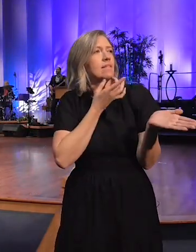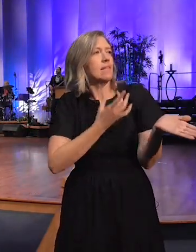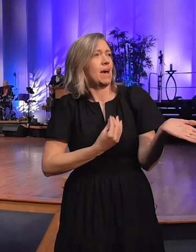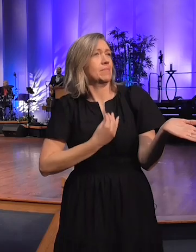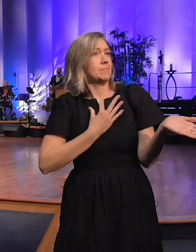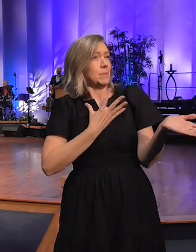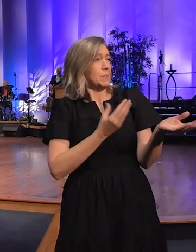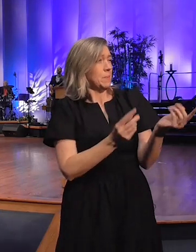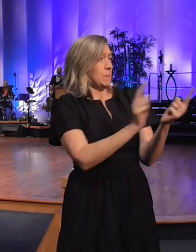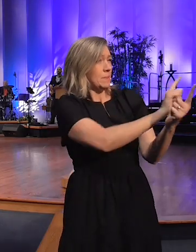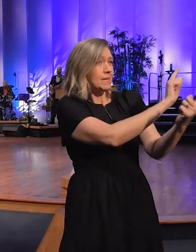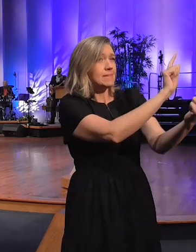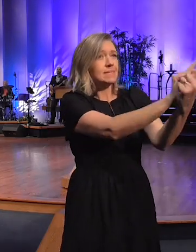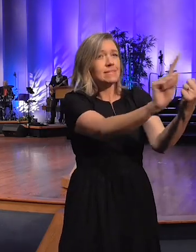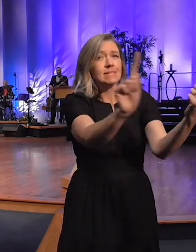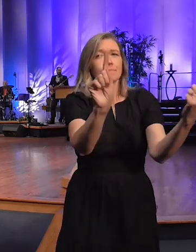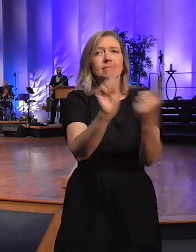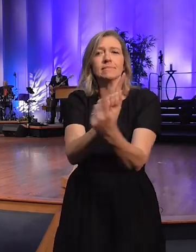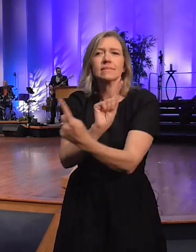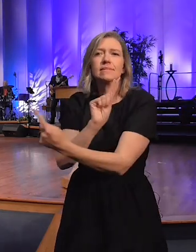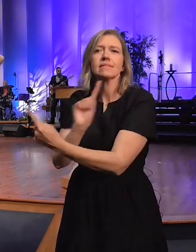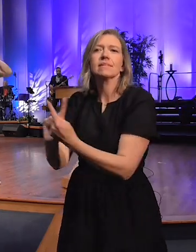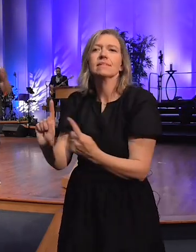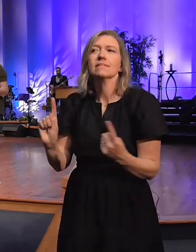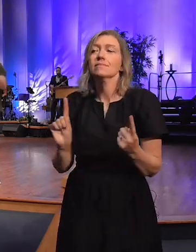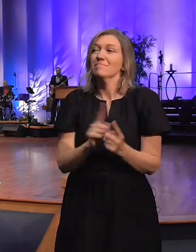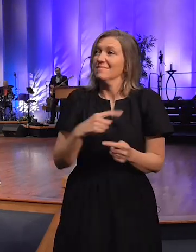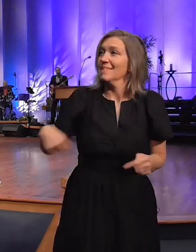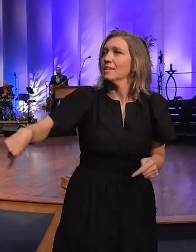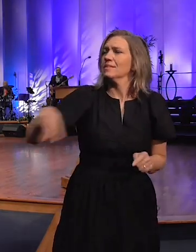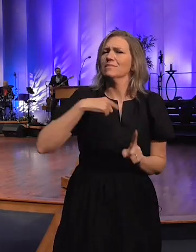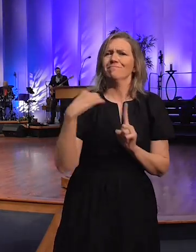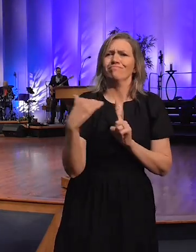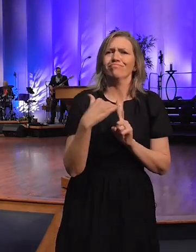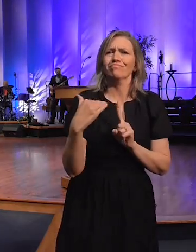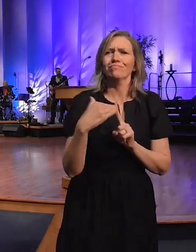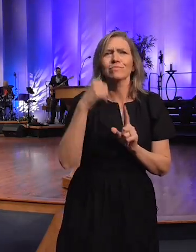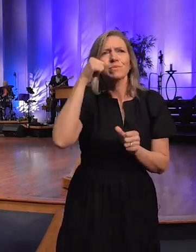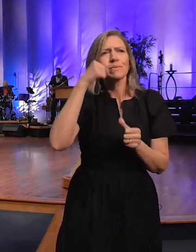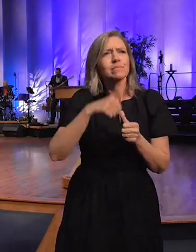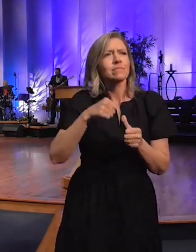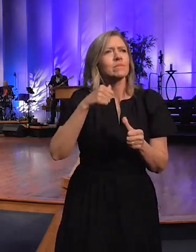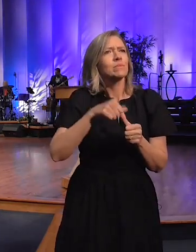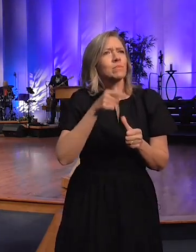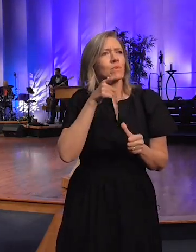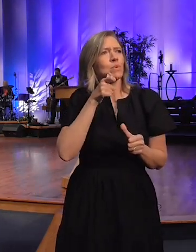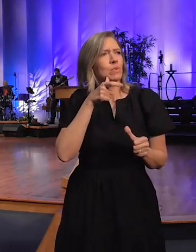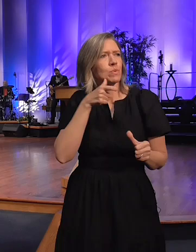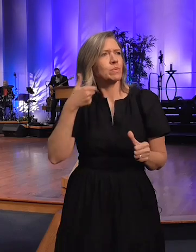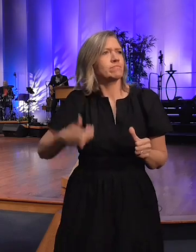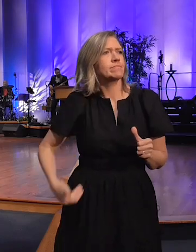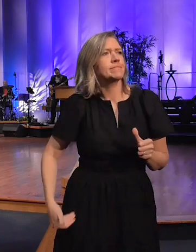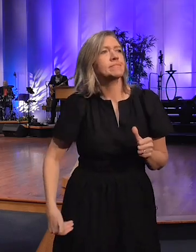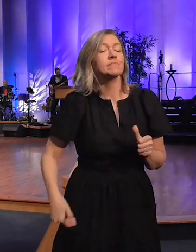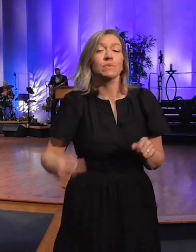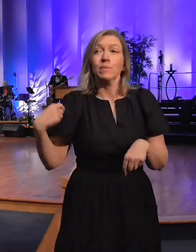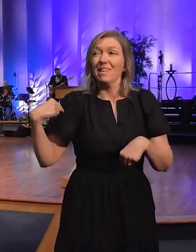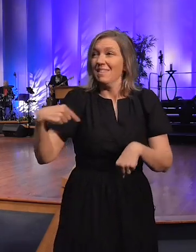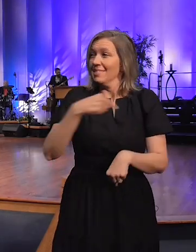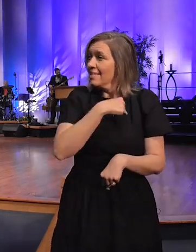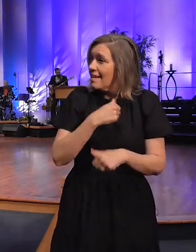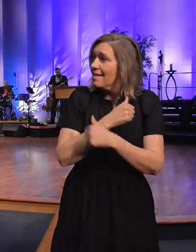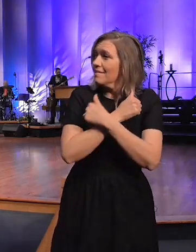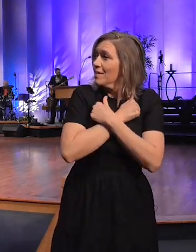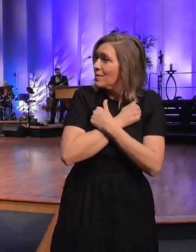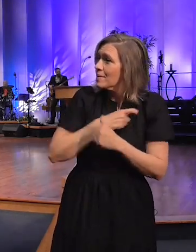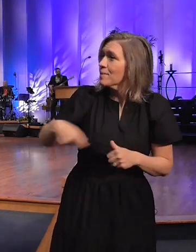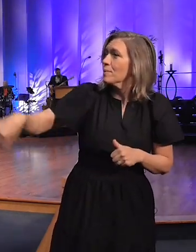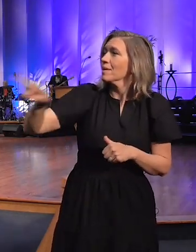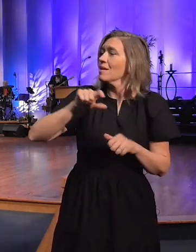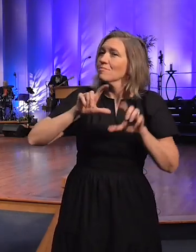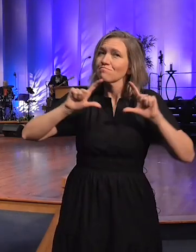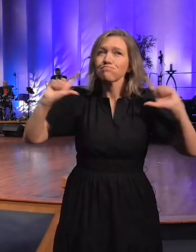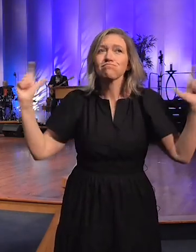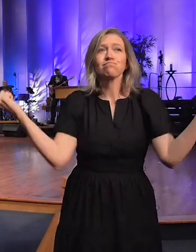en todos los que conoces, déjanos recordar quiénes hemos llegado a ser somos amor somos una gran